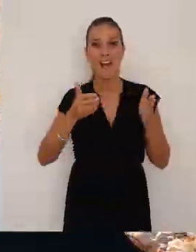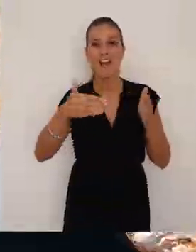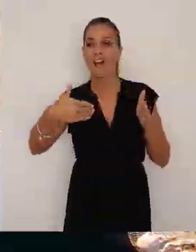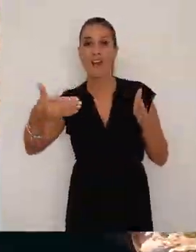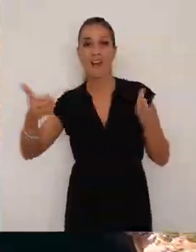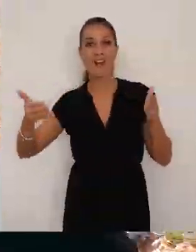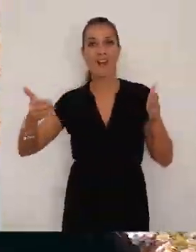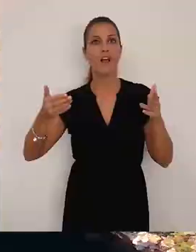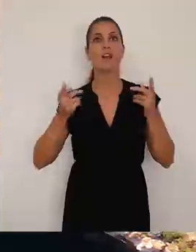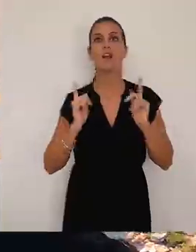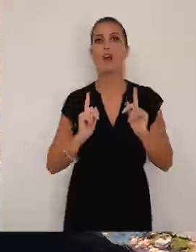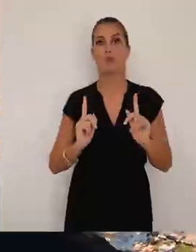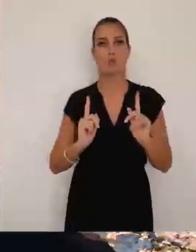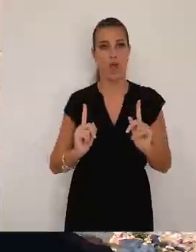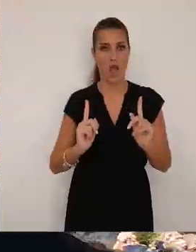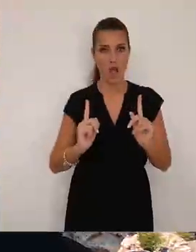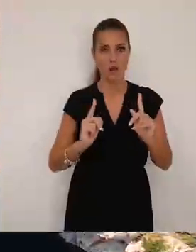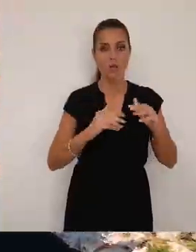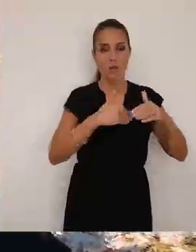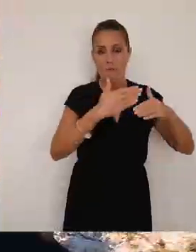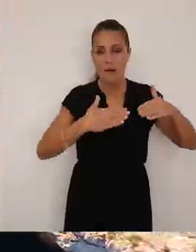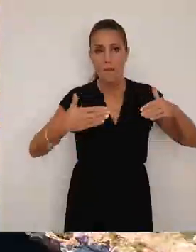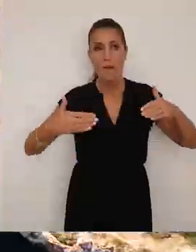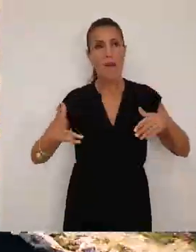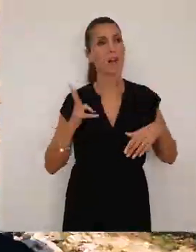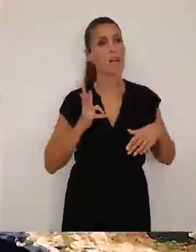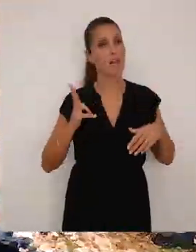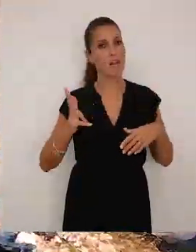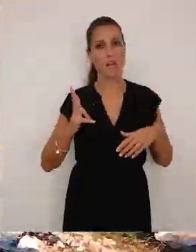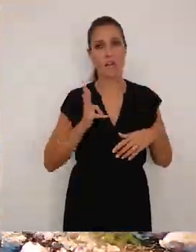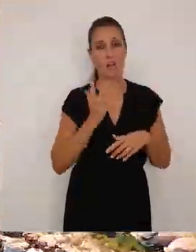riscontrabili per buona parte lungo il litorale leucano.